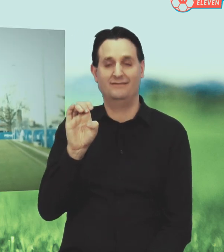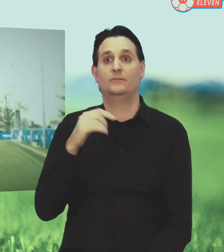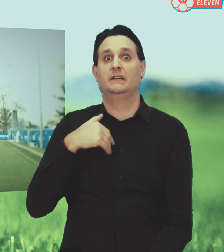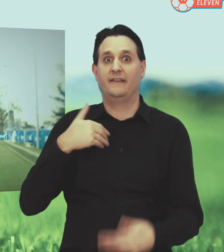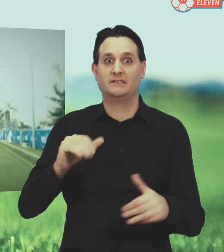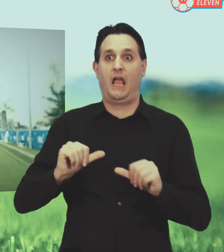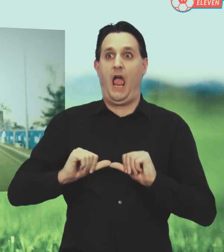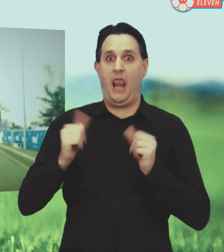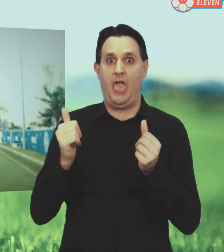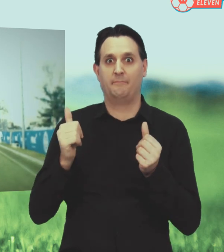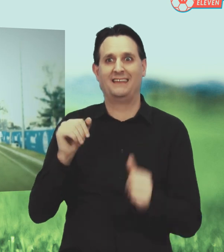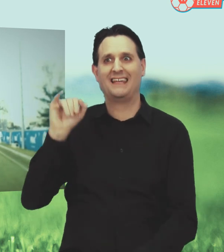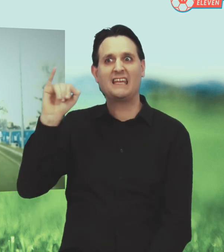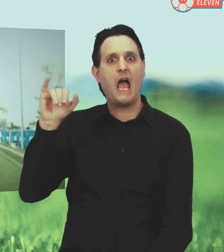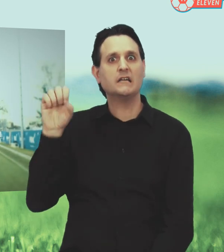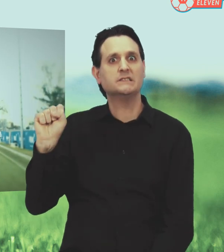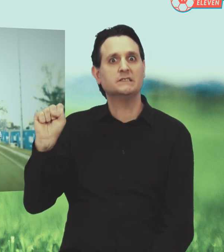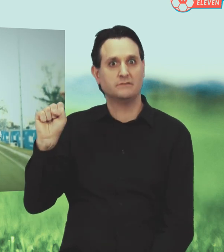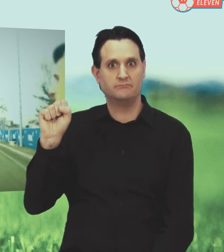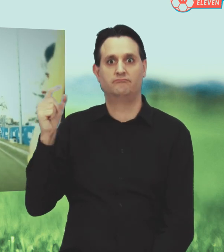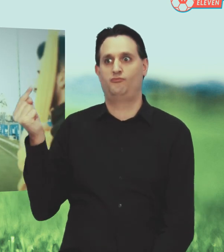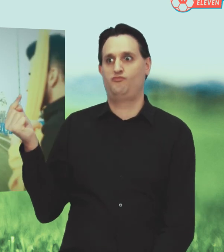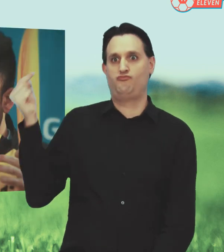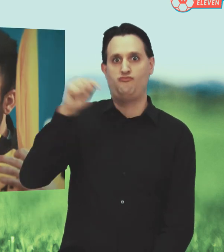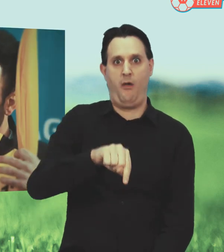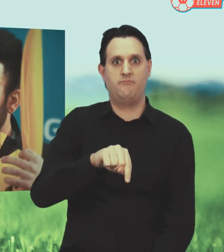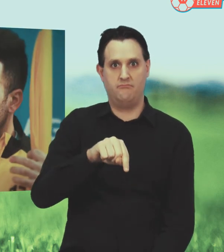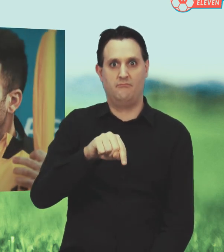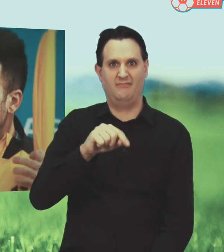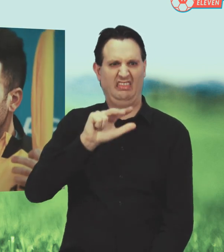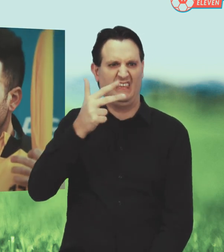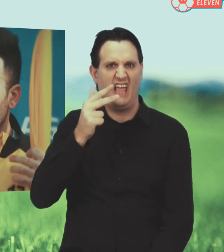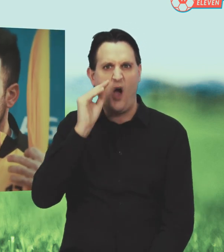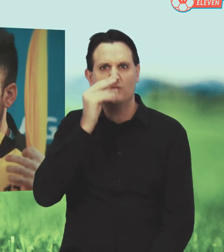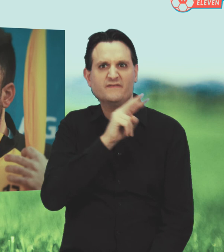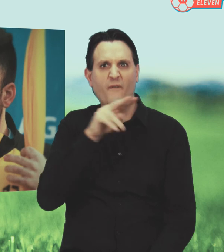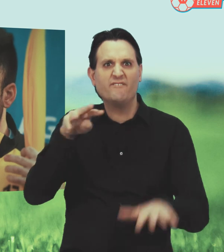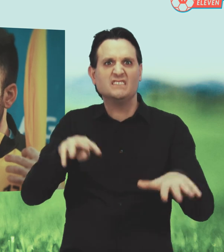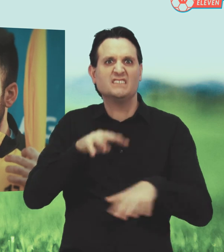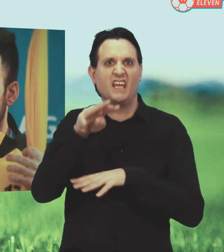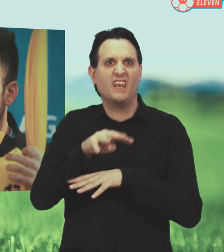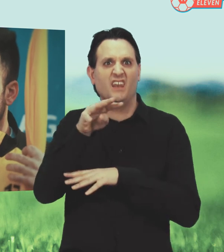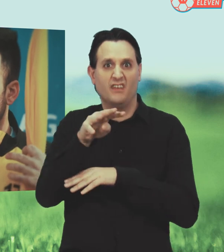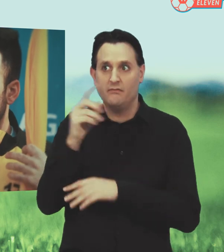aus Irakisch-Kurdistan. Und ich habe miterlebt,